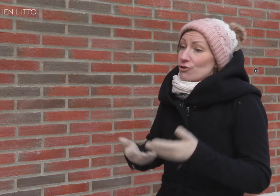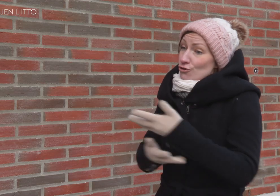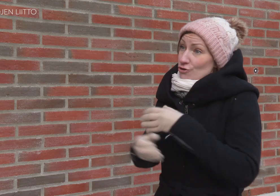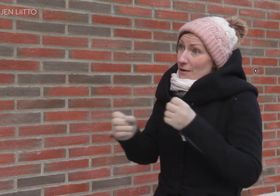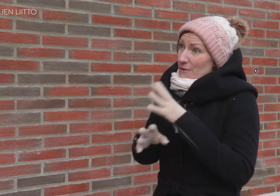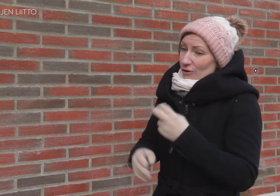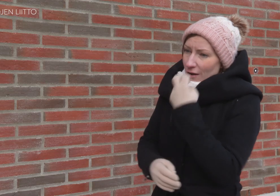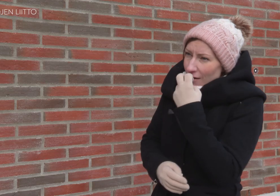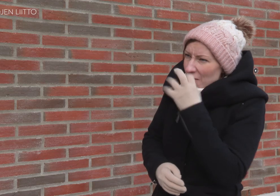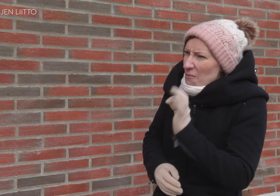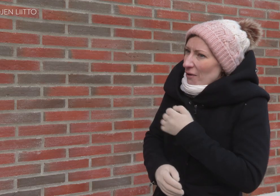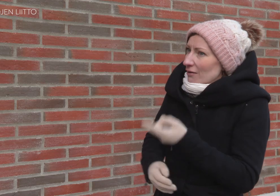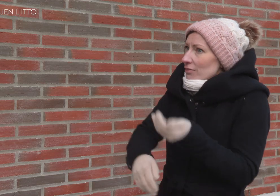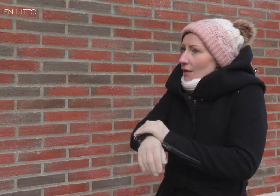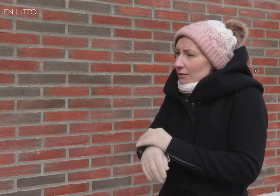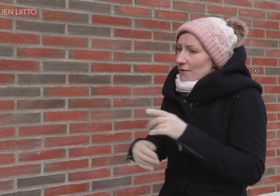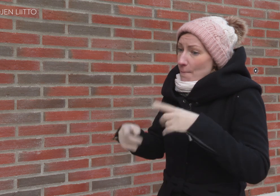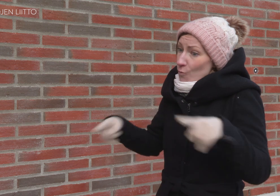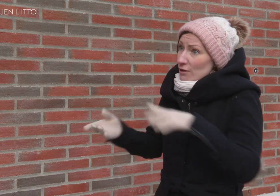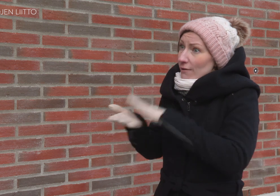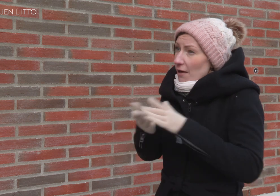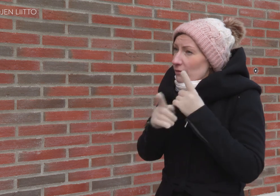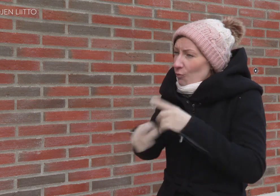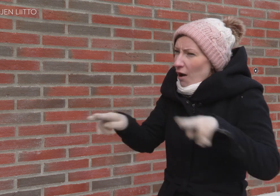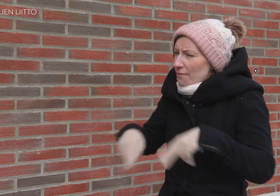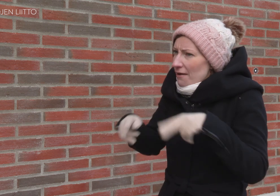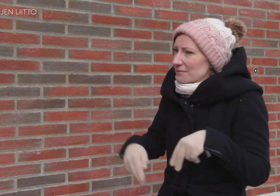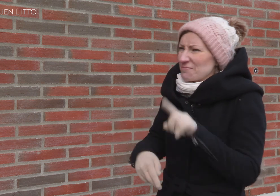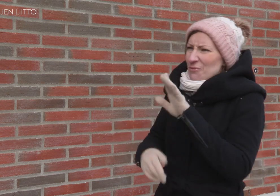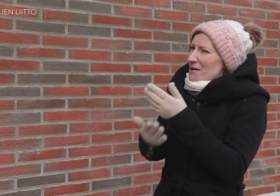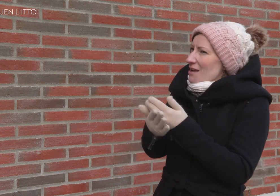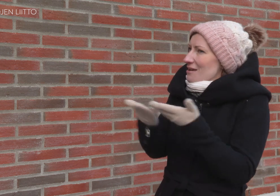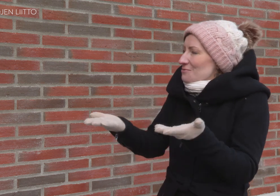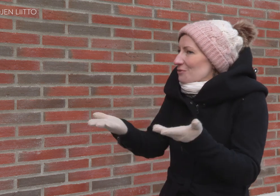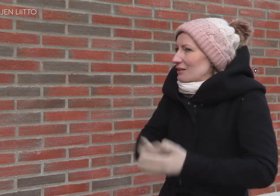Sosiaalisessa mediassa on kummasteltu, miten pystyt tanssimaan rytmin mukaan. Mikä on salaisuutesi?